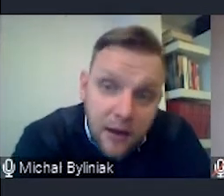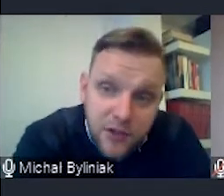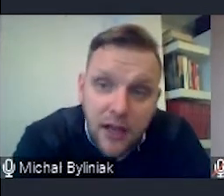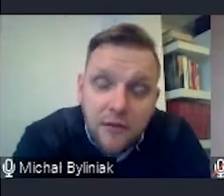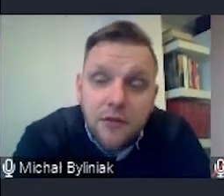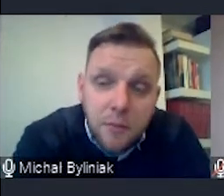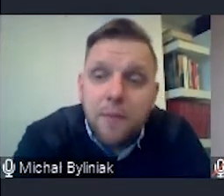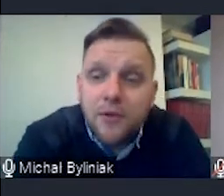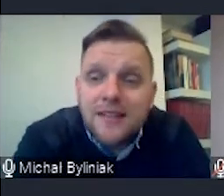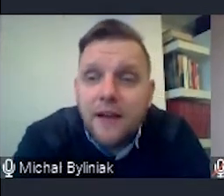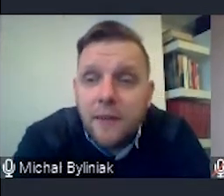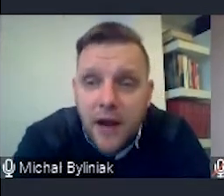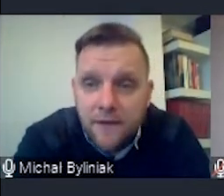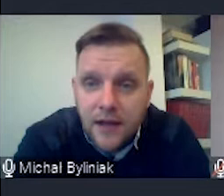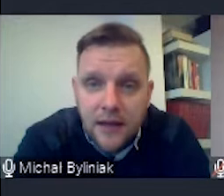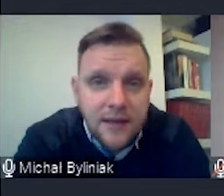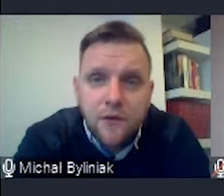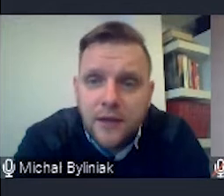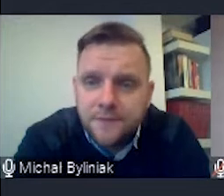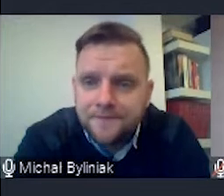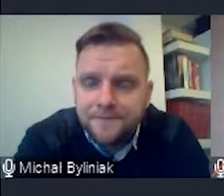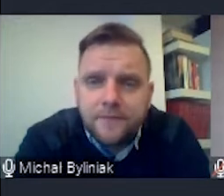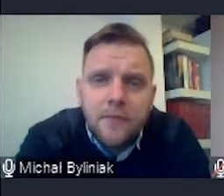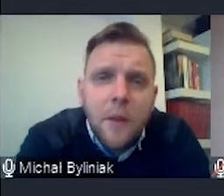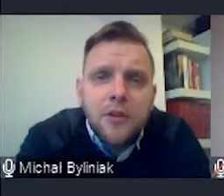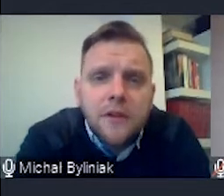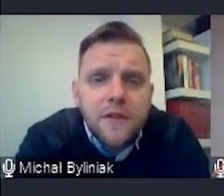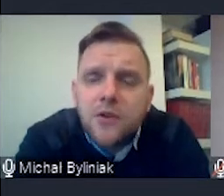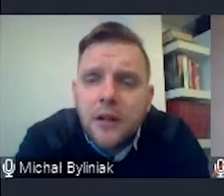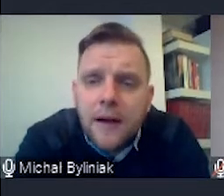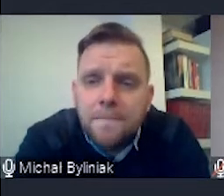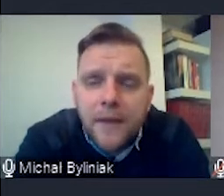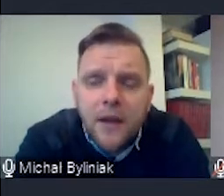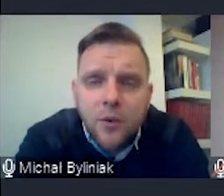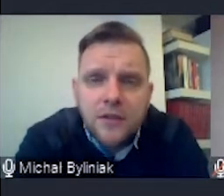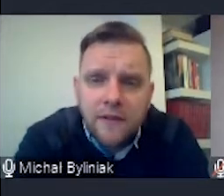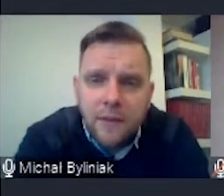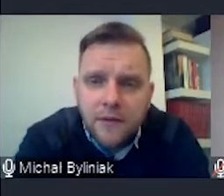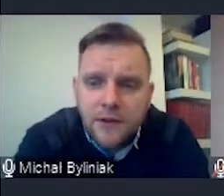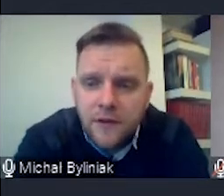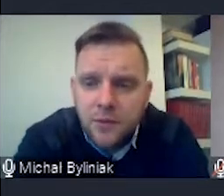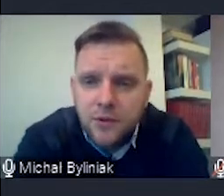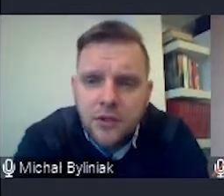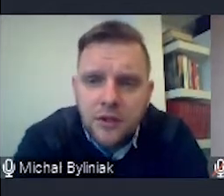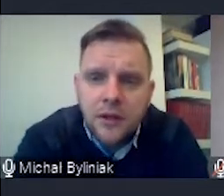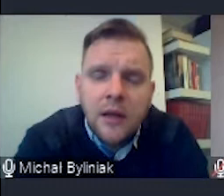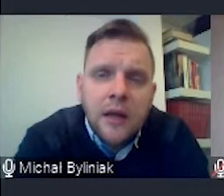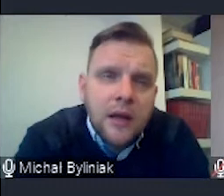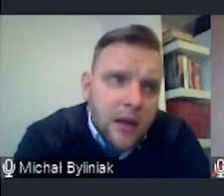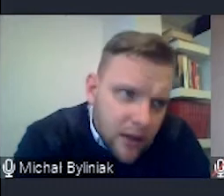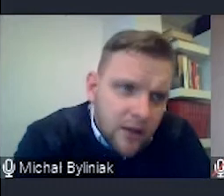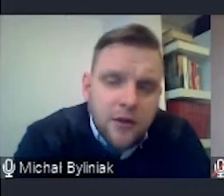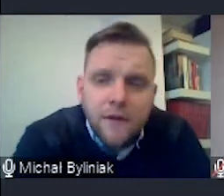Pierwsze to podstawa prawna zamówień, ponieważ weszła nam ustawa Prawo Zamówień Publicznych.